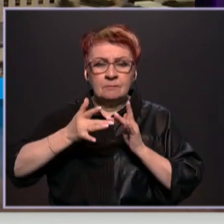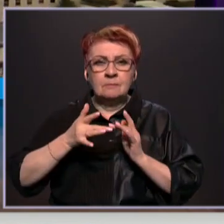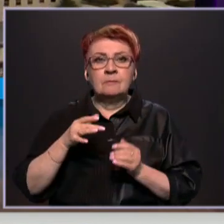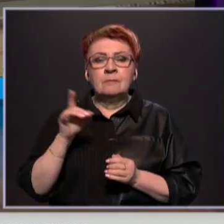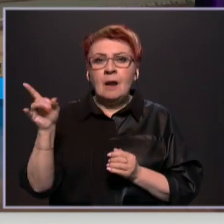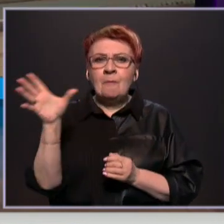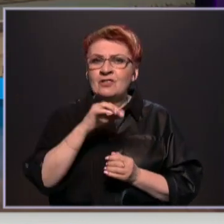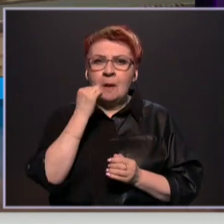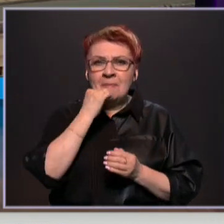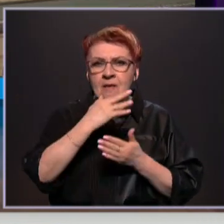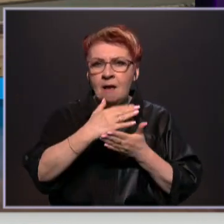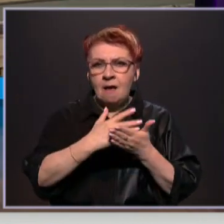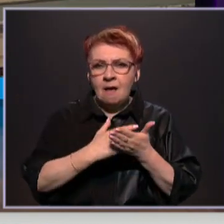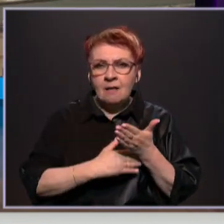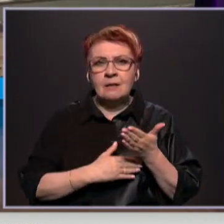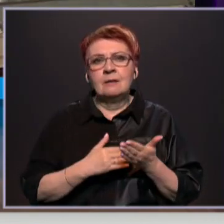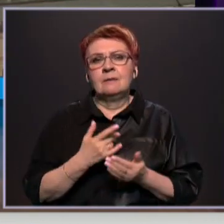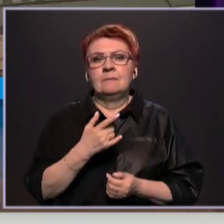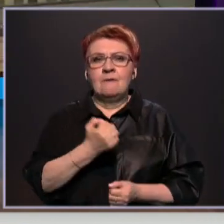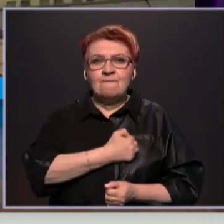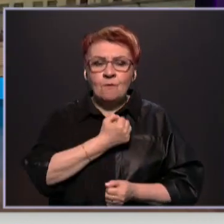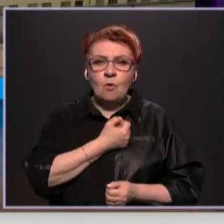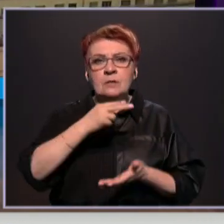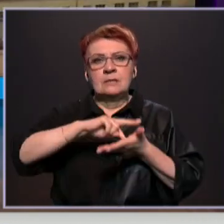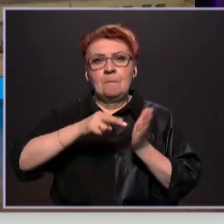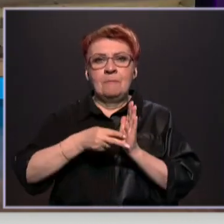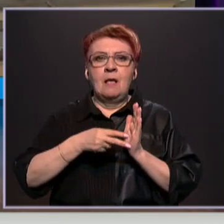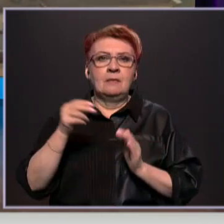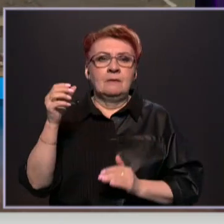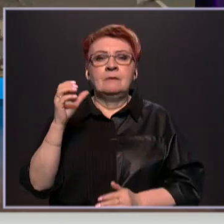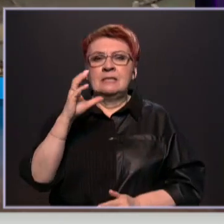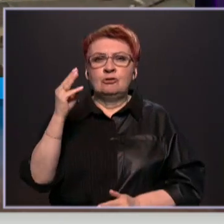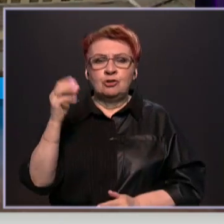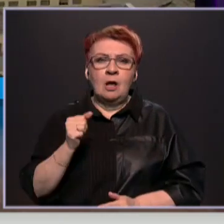описываются состояние украинских войск а также планы Соединенных Штатов и НАТО по их укреплению